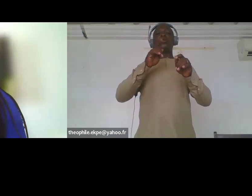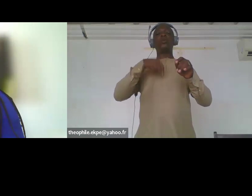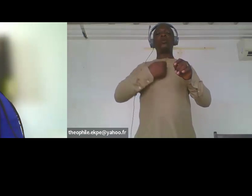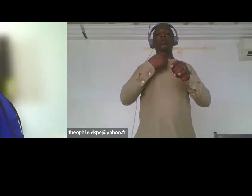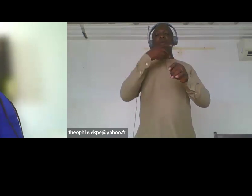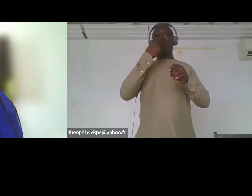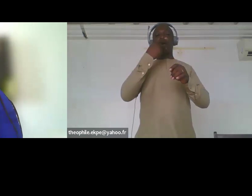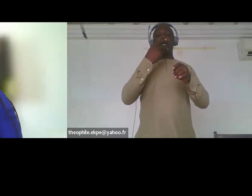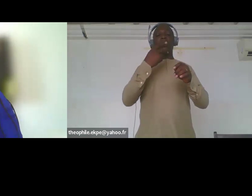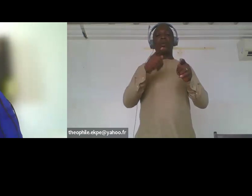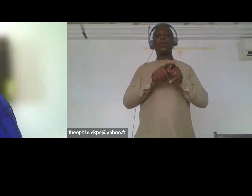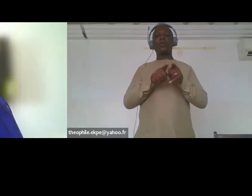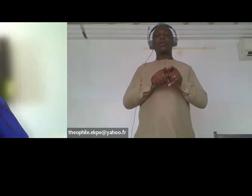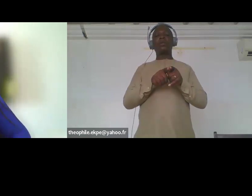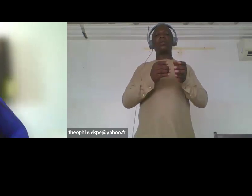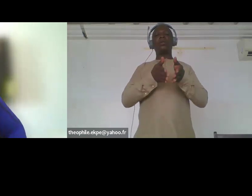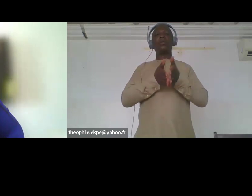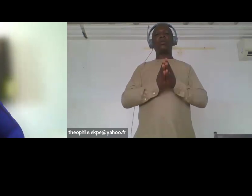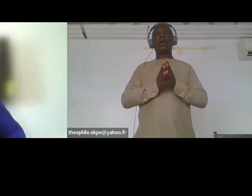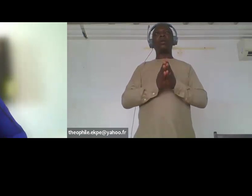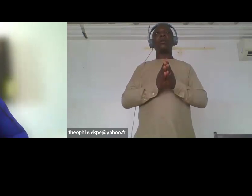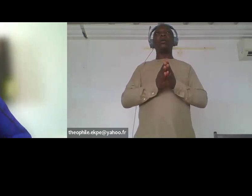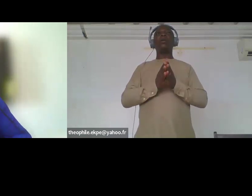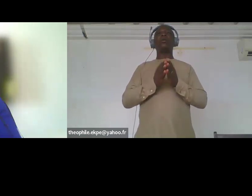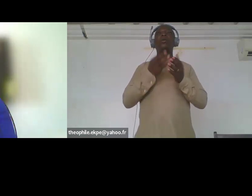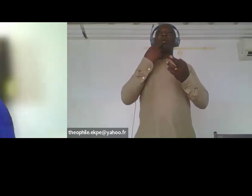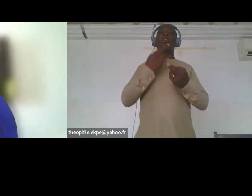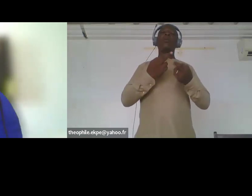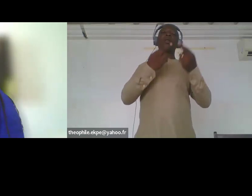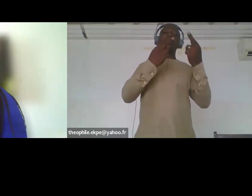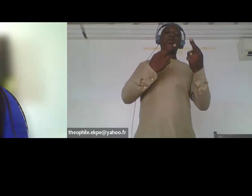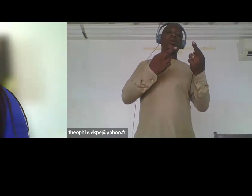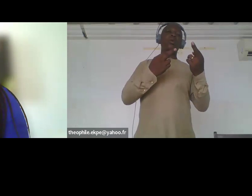demandes ou suggestion recommandation que tu souhaites adresser aux